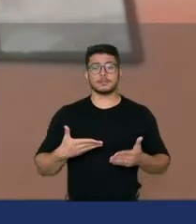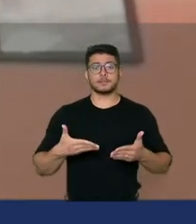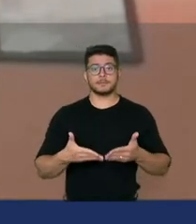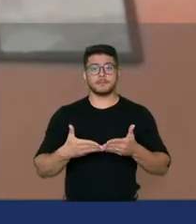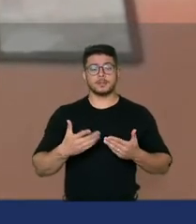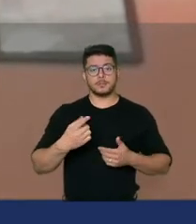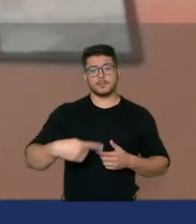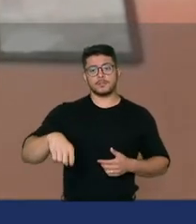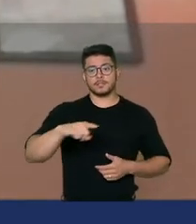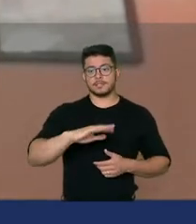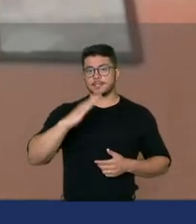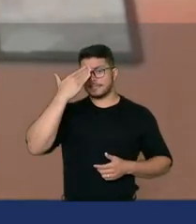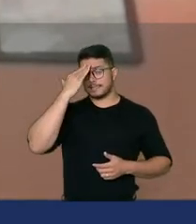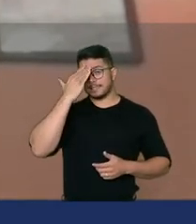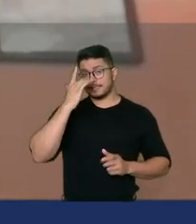AQUI, DE CHAMAR A ATENÇÃO DO PLENÁRIO PARA QUE AO MENOS